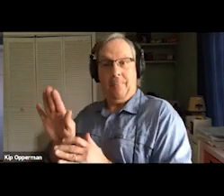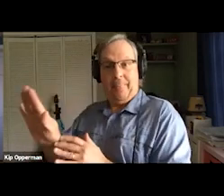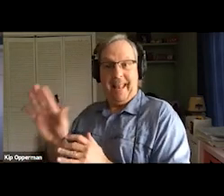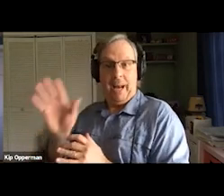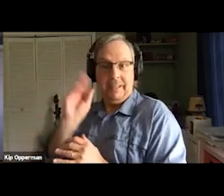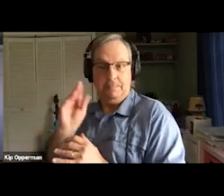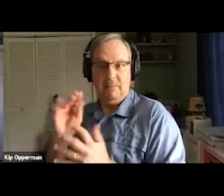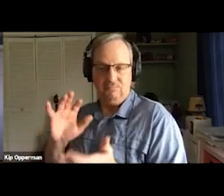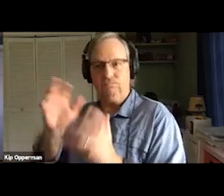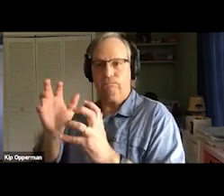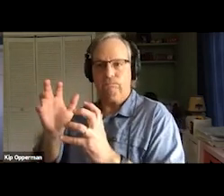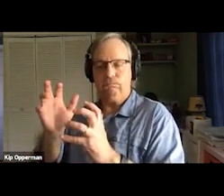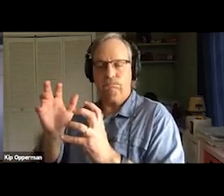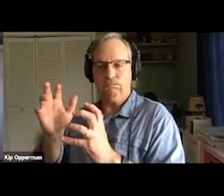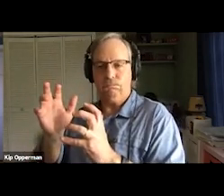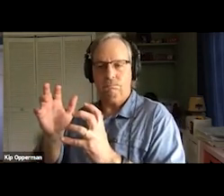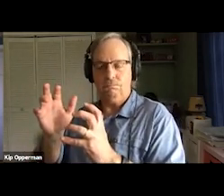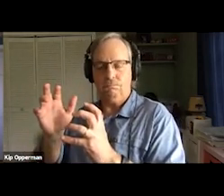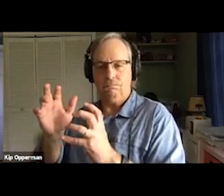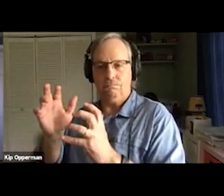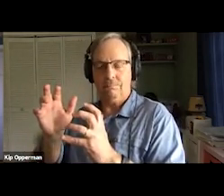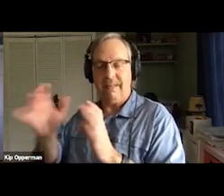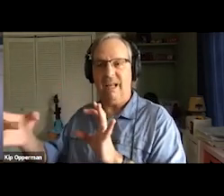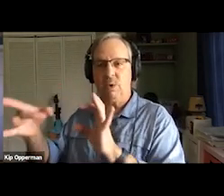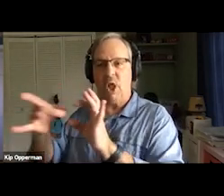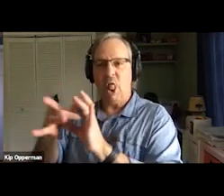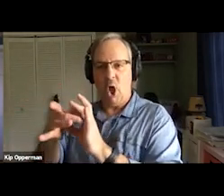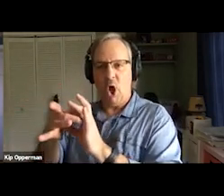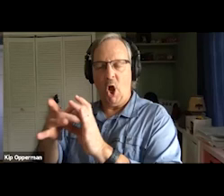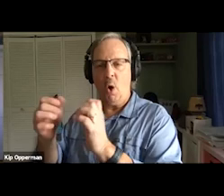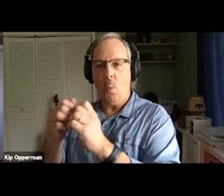Se dobla junto con la evasión y el entumecimiento